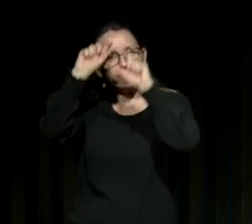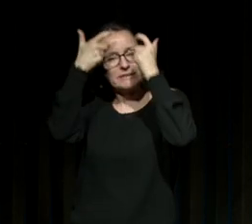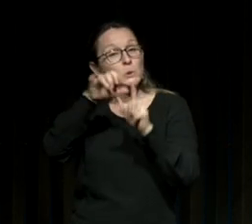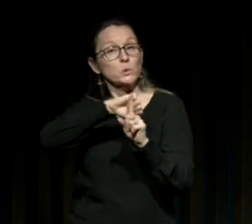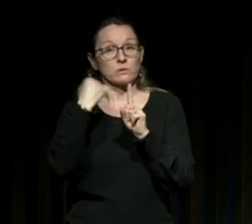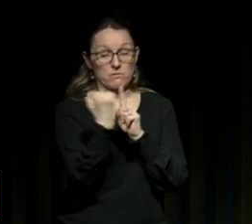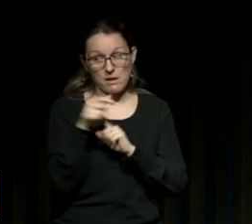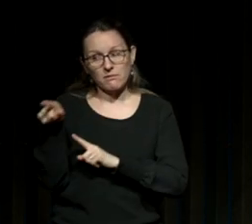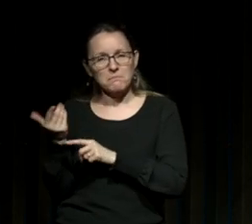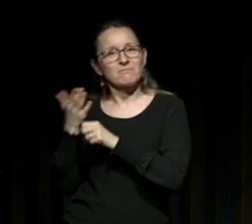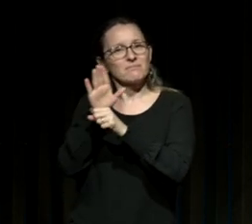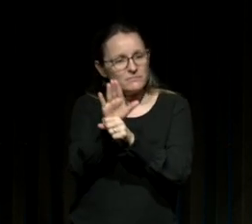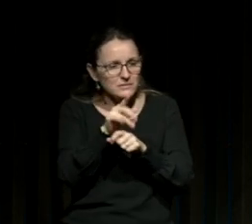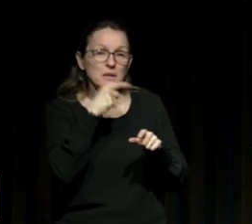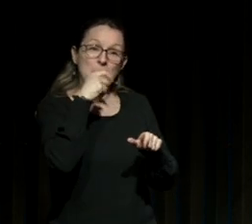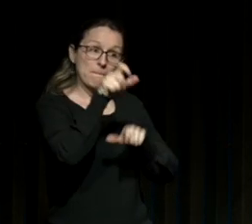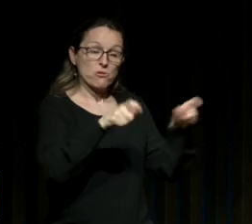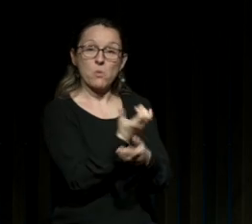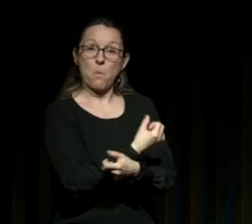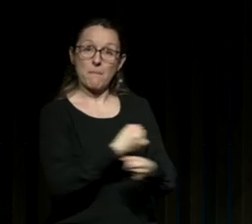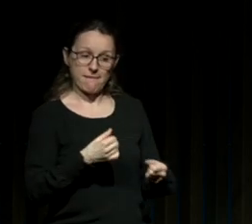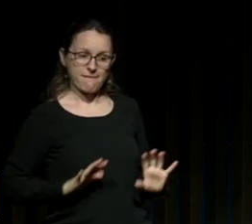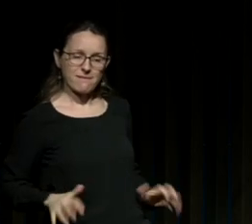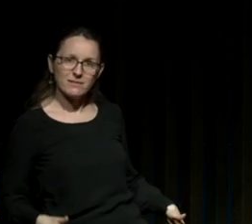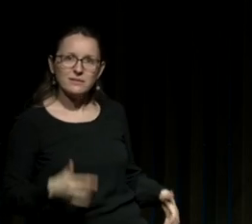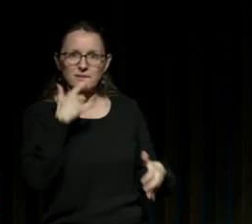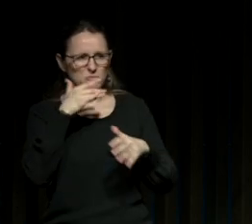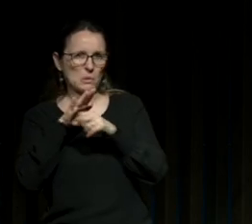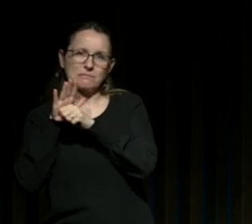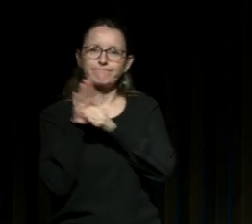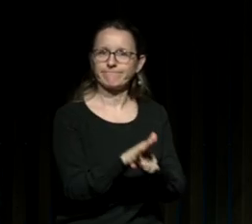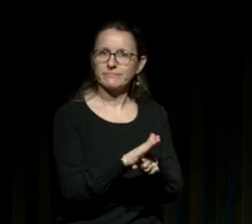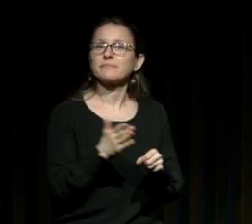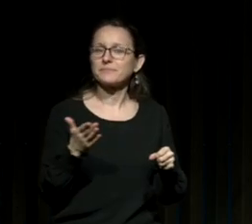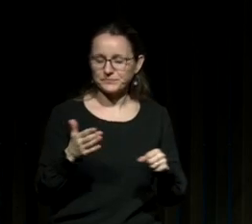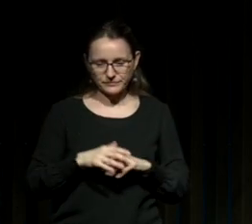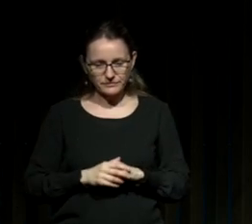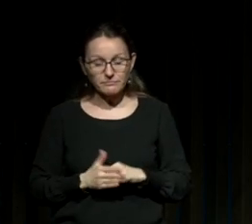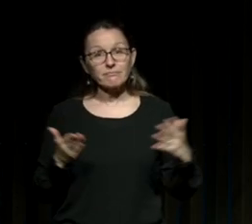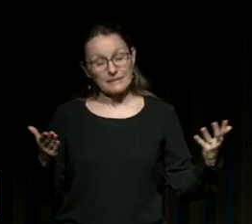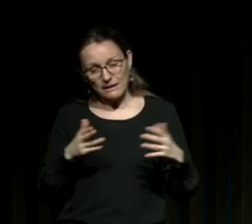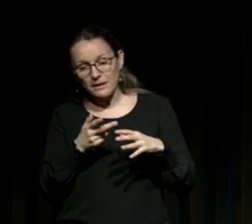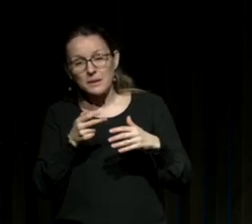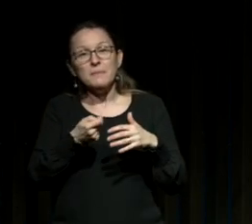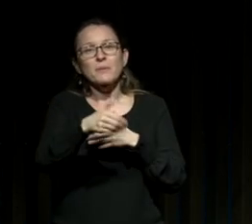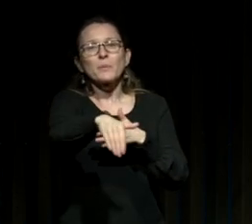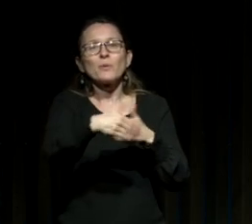des personnes obèses est donc vraiment à quelques jours de la journée mondiale de l'obésité vraiment